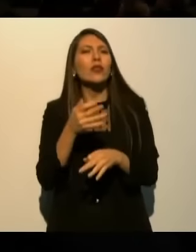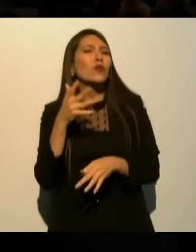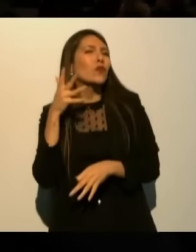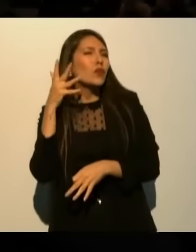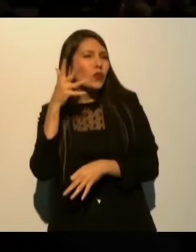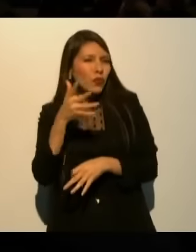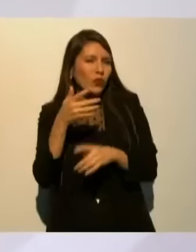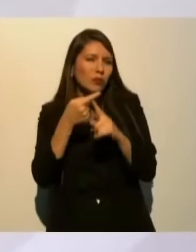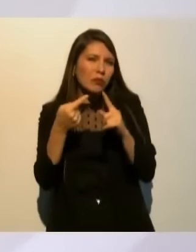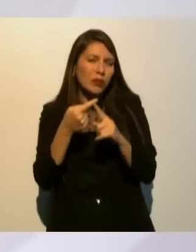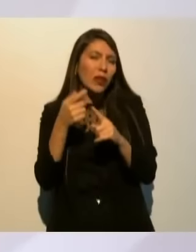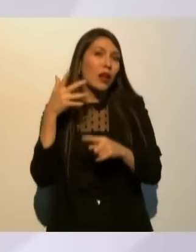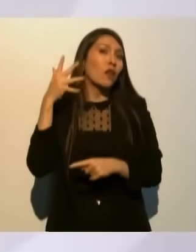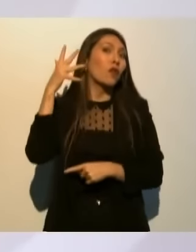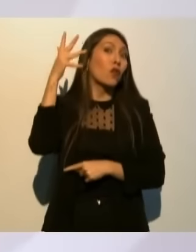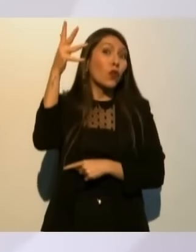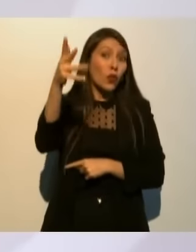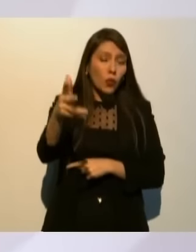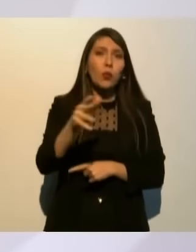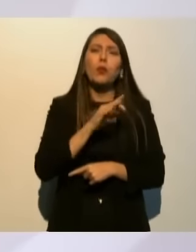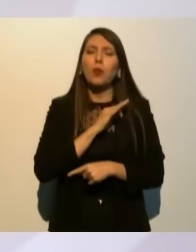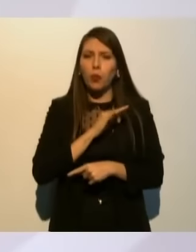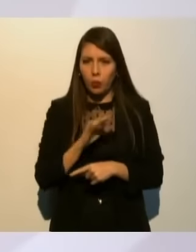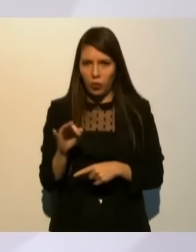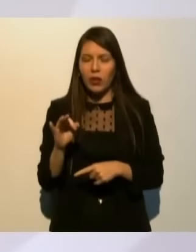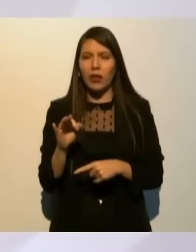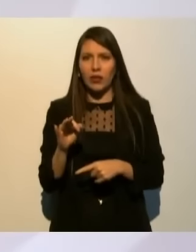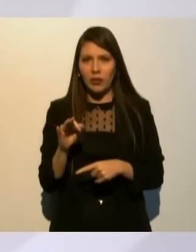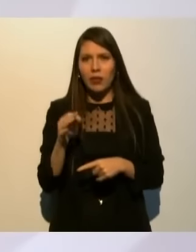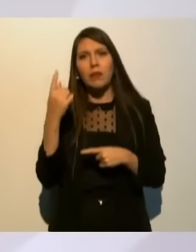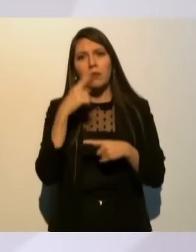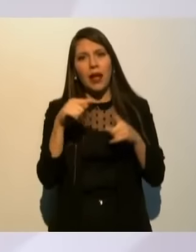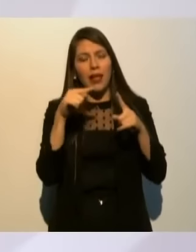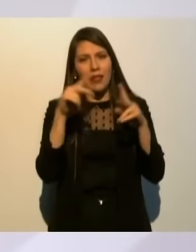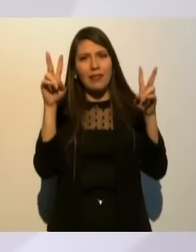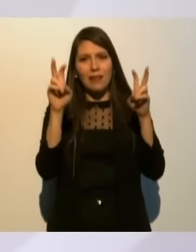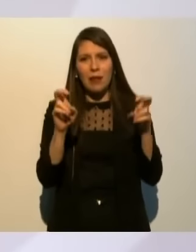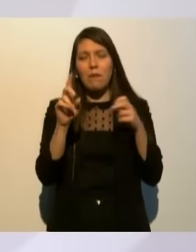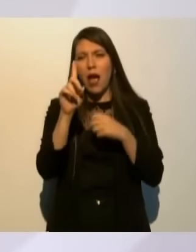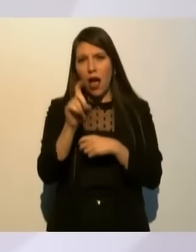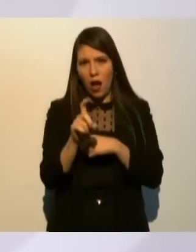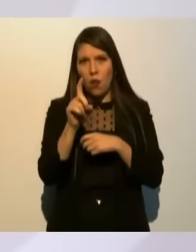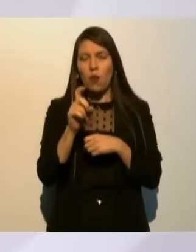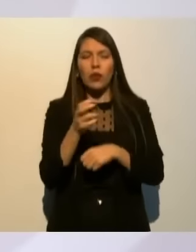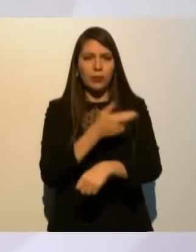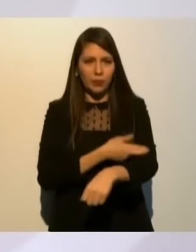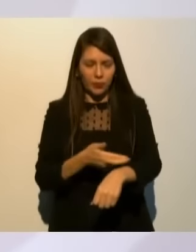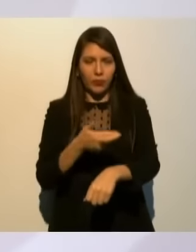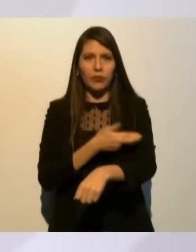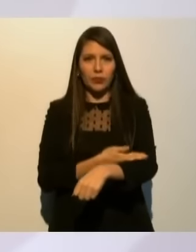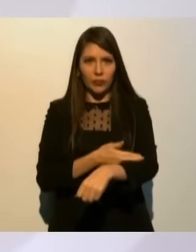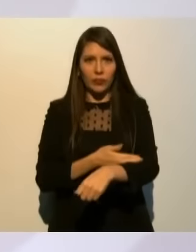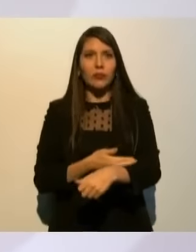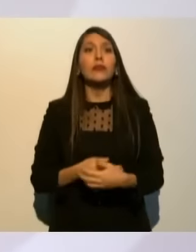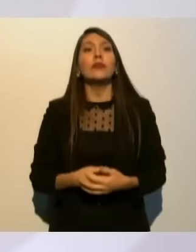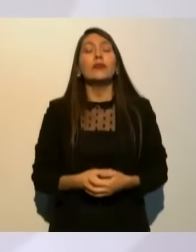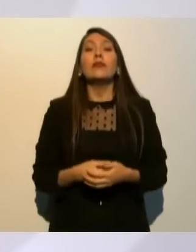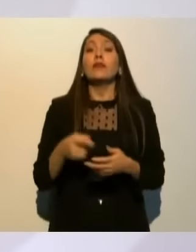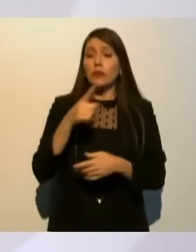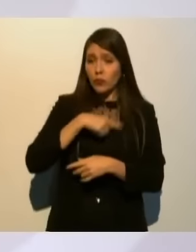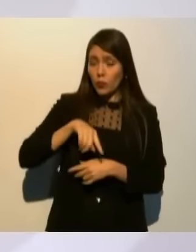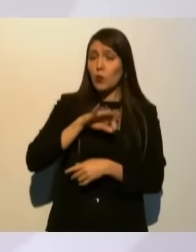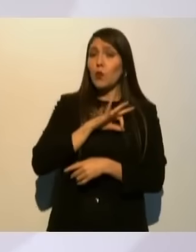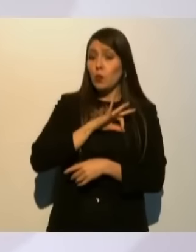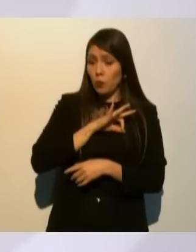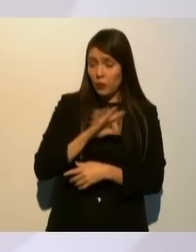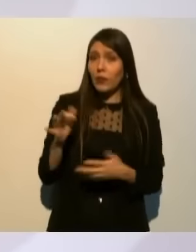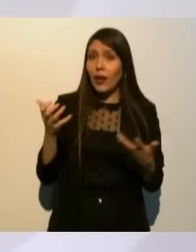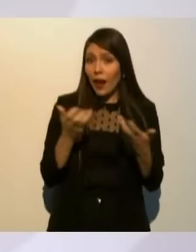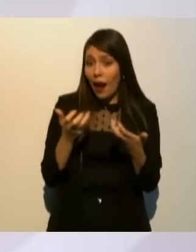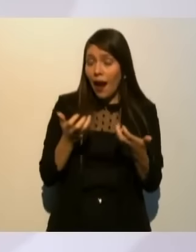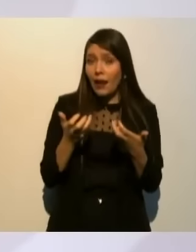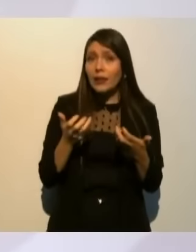problemas de Lago esta ha sido posible esta esta iniciativa gracias a la visión pero sobre todo a